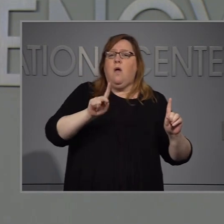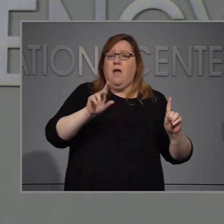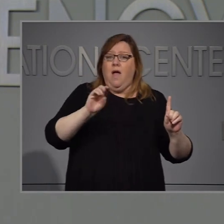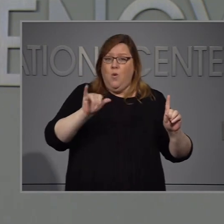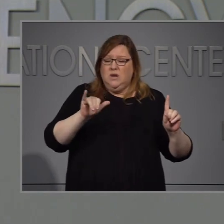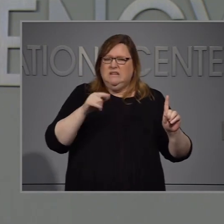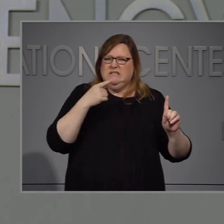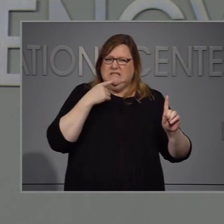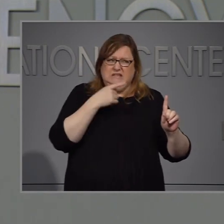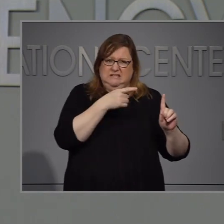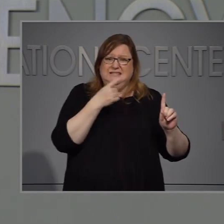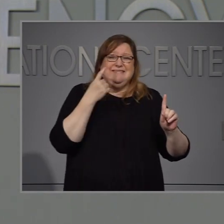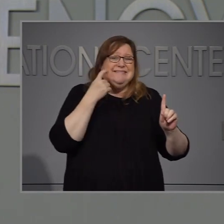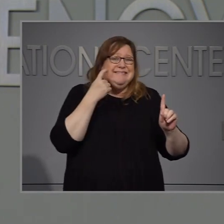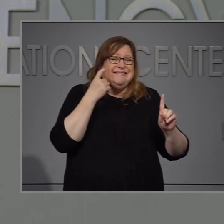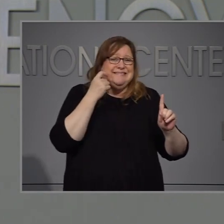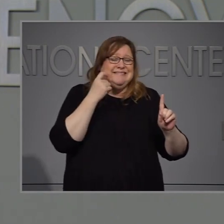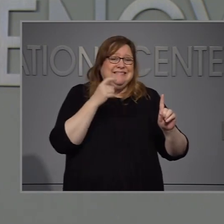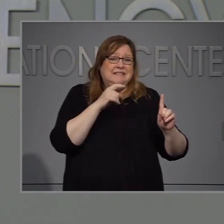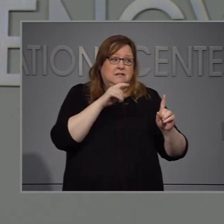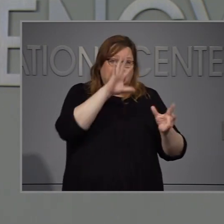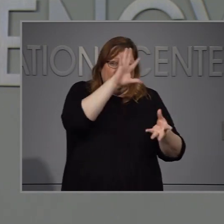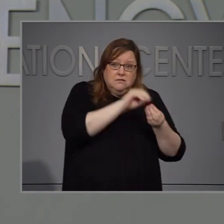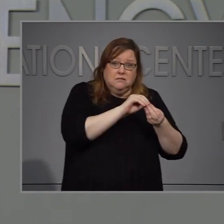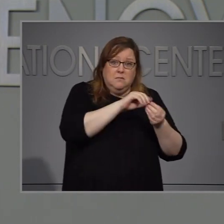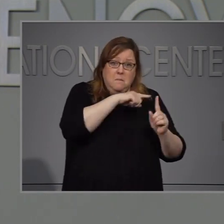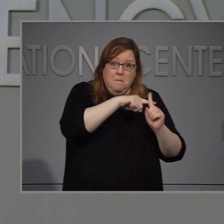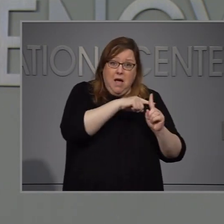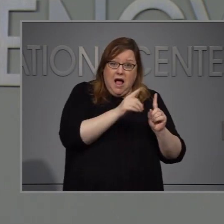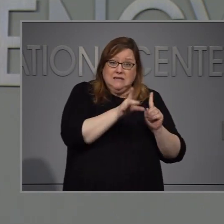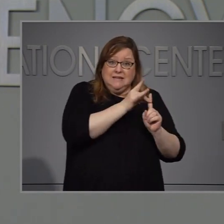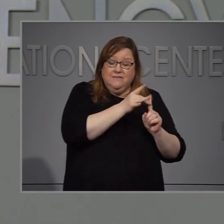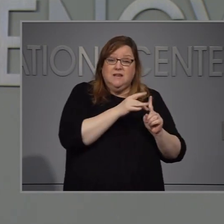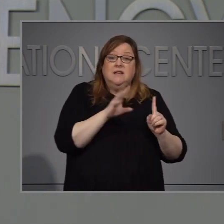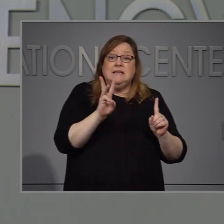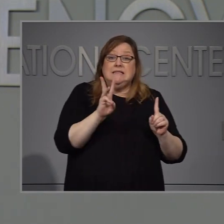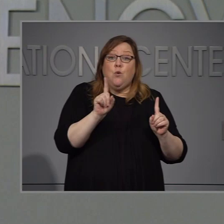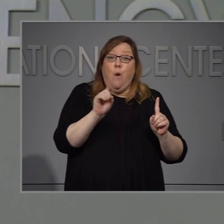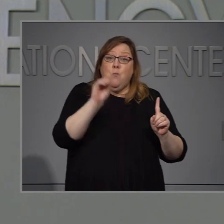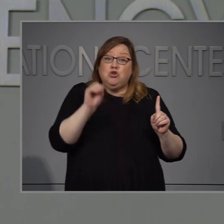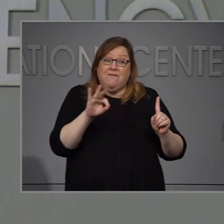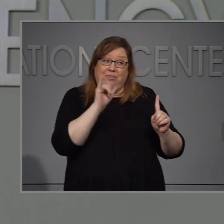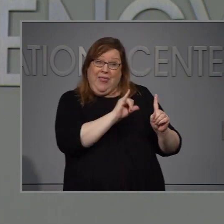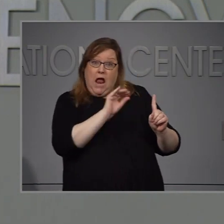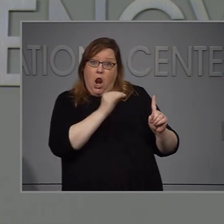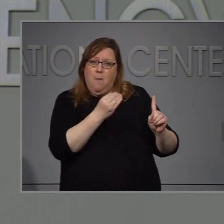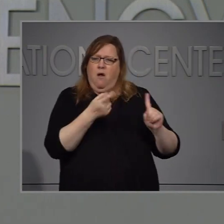sesenta hay un por ciento de los casos son personas que vienen de visita.